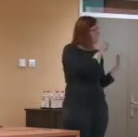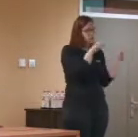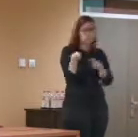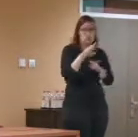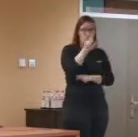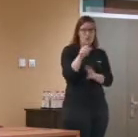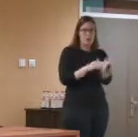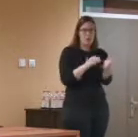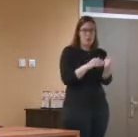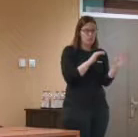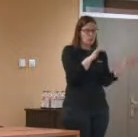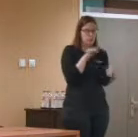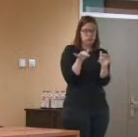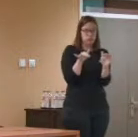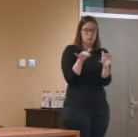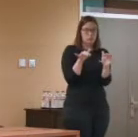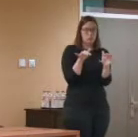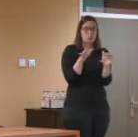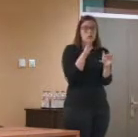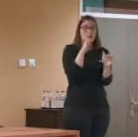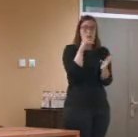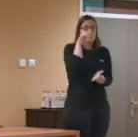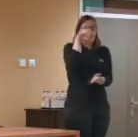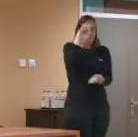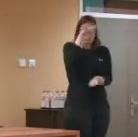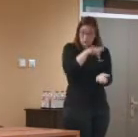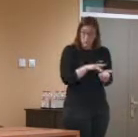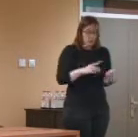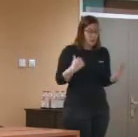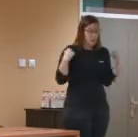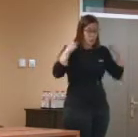Hay un punto de inflexión en el caso Gürtel y es